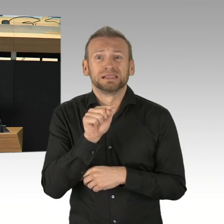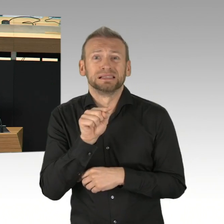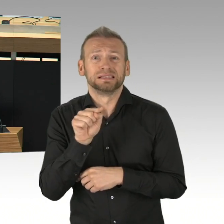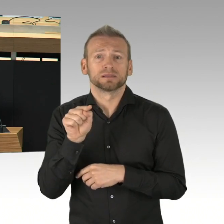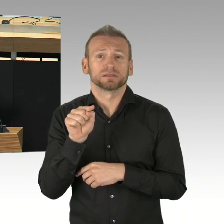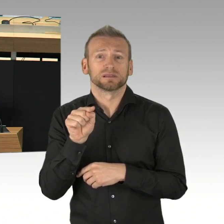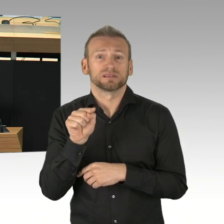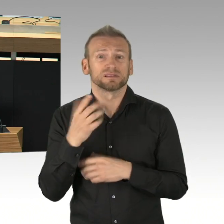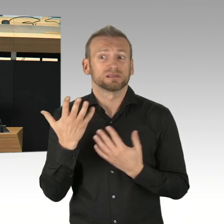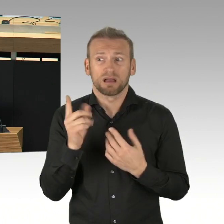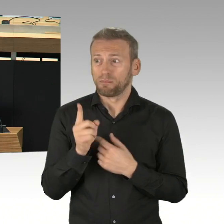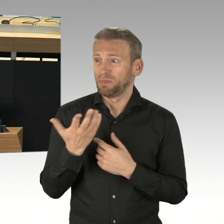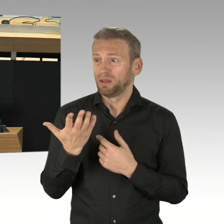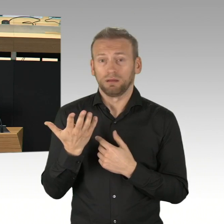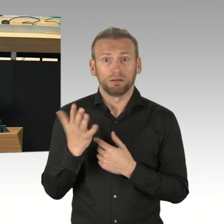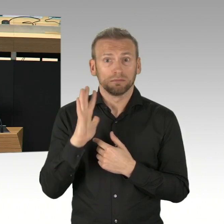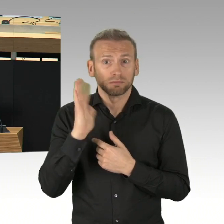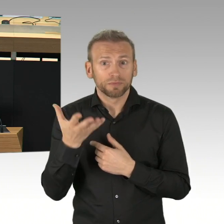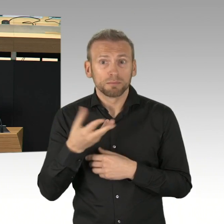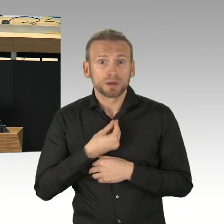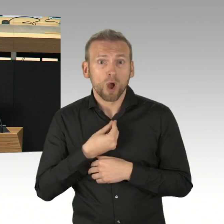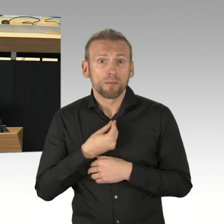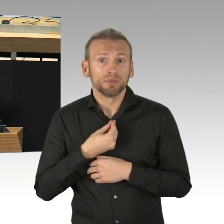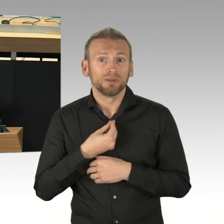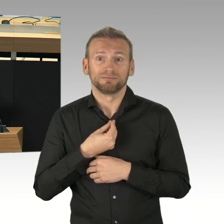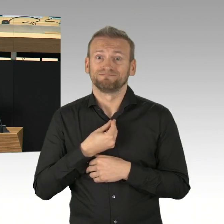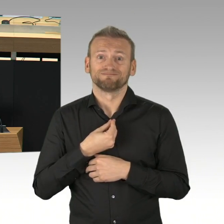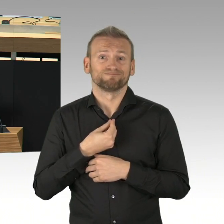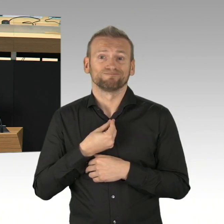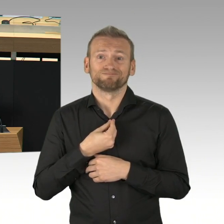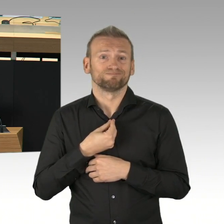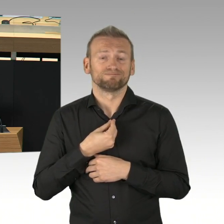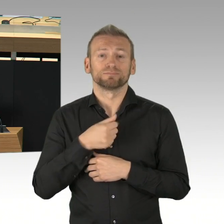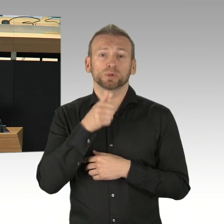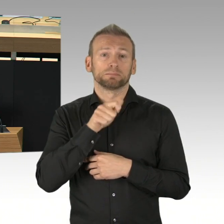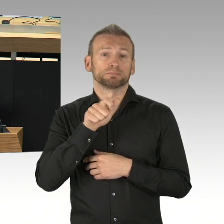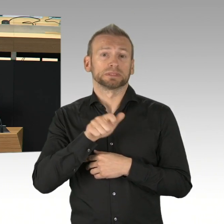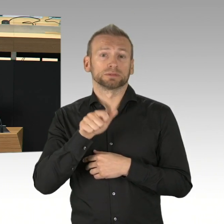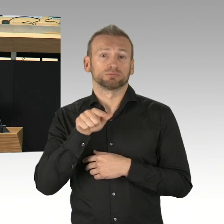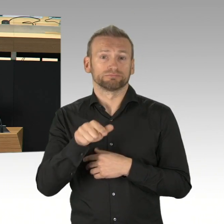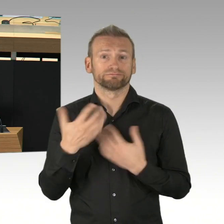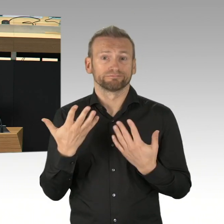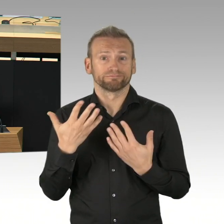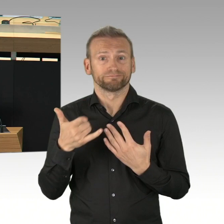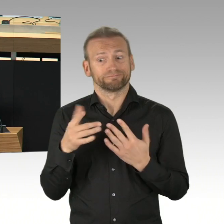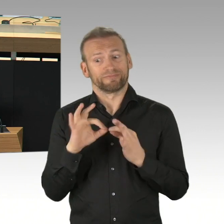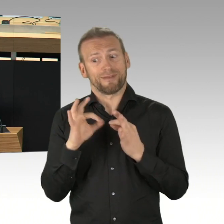und das sind alte und kranke Menschen, die eine barrierefreie Wohnung suchen, Sie alle bleiben auf der Strecke.